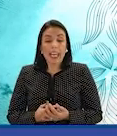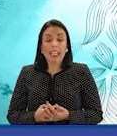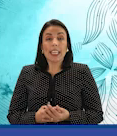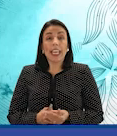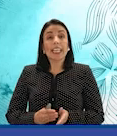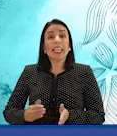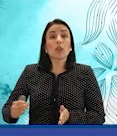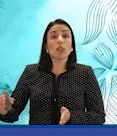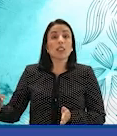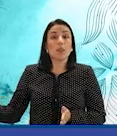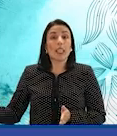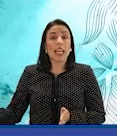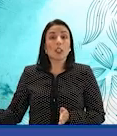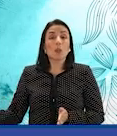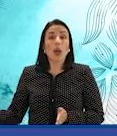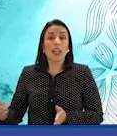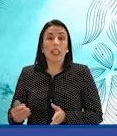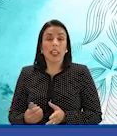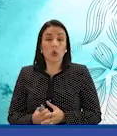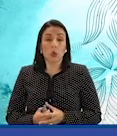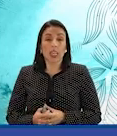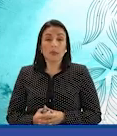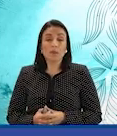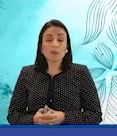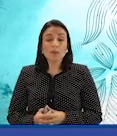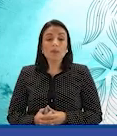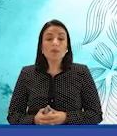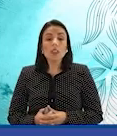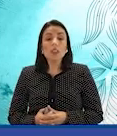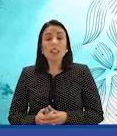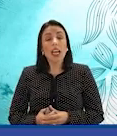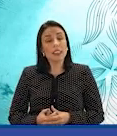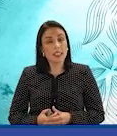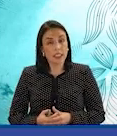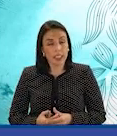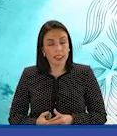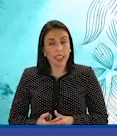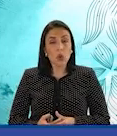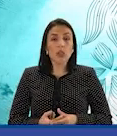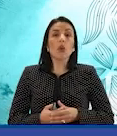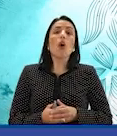el que las municipalidades puedan ejecutar hasta el 30 de junio?